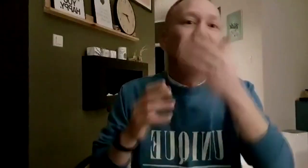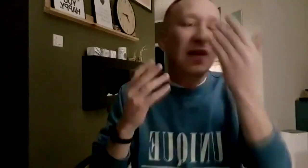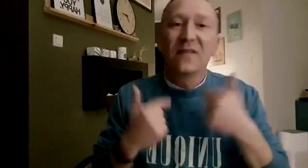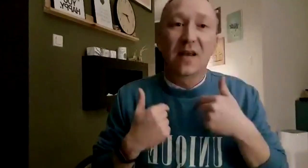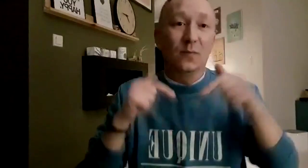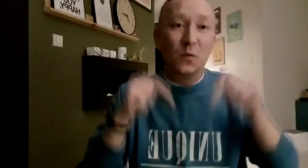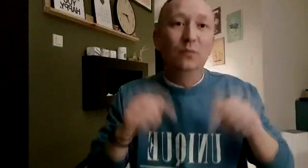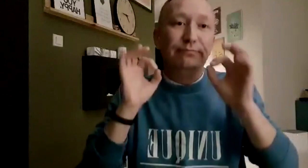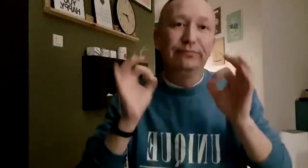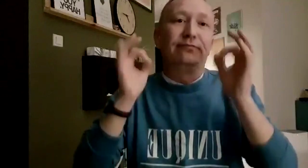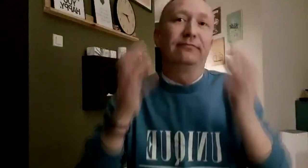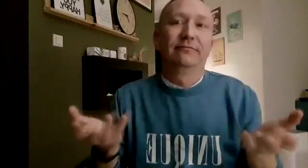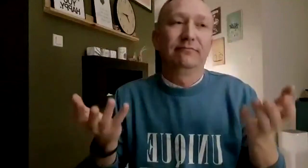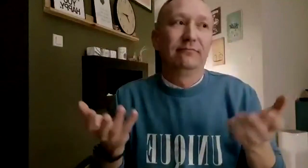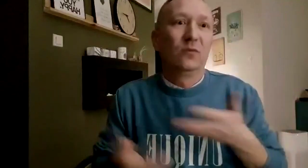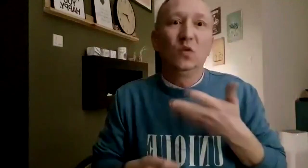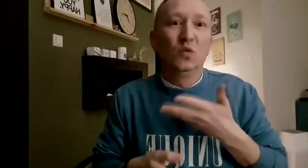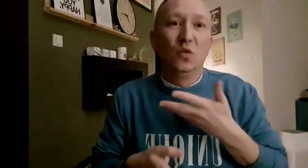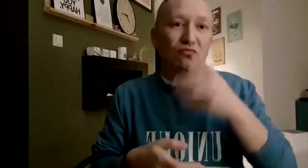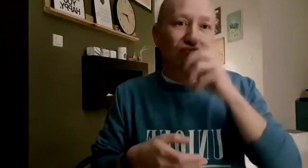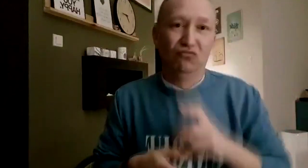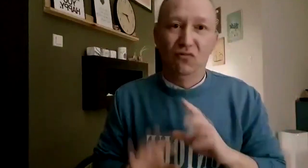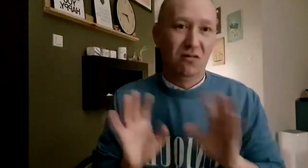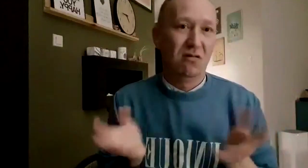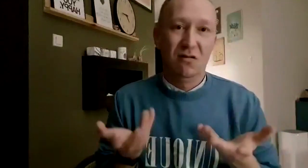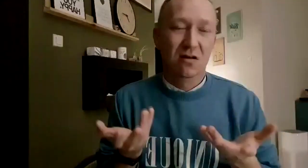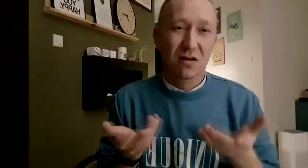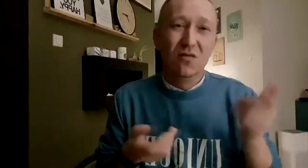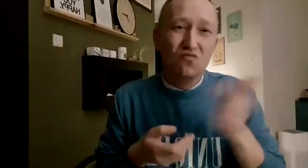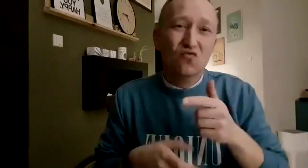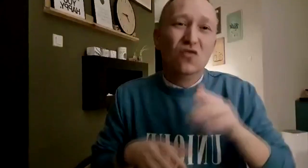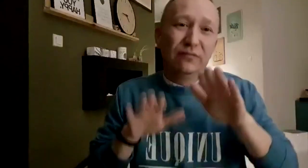Nie wiem jak inni , ale u mnie jest w sam raz. Nie czuję się z tym źle.